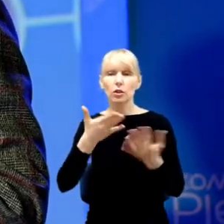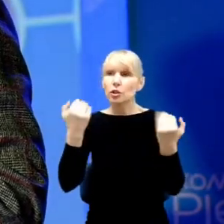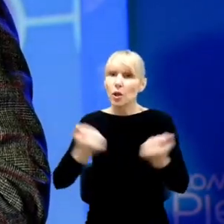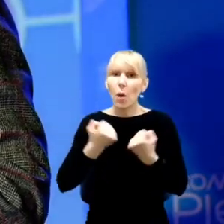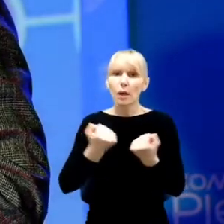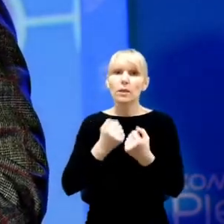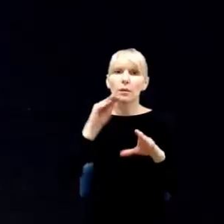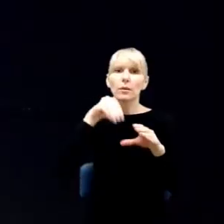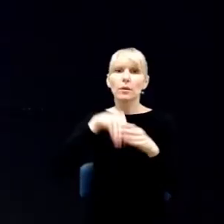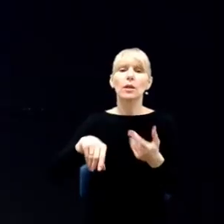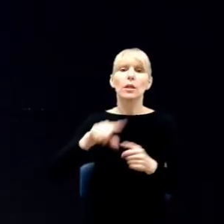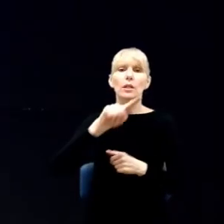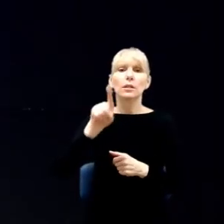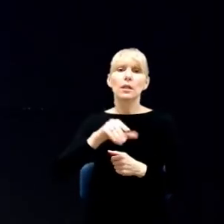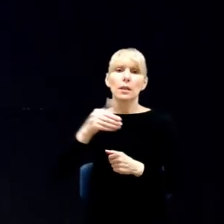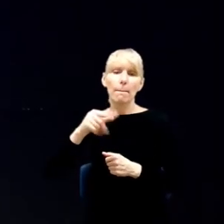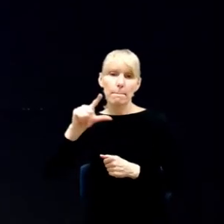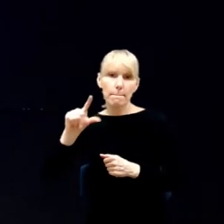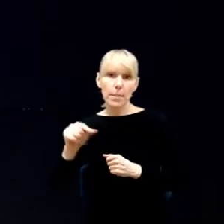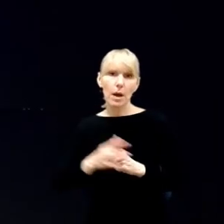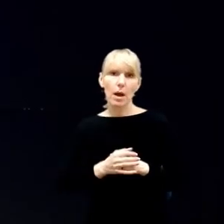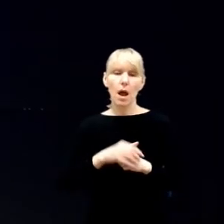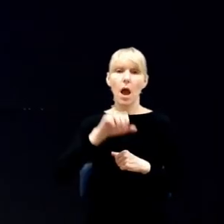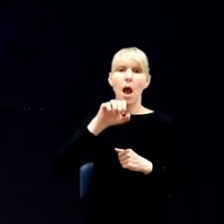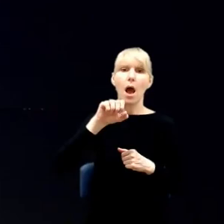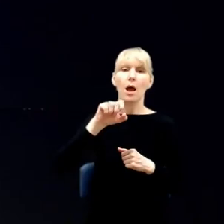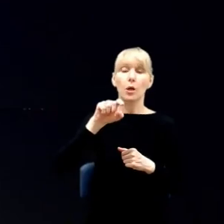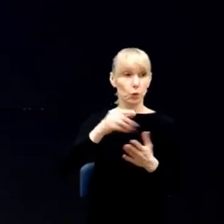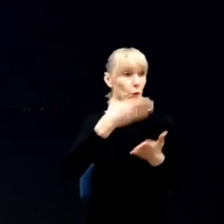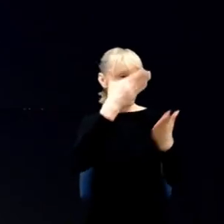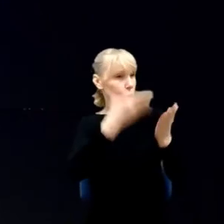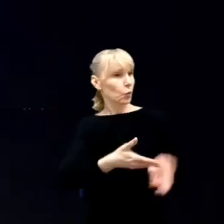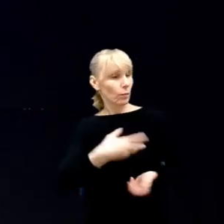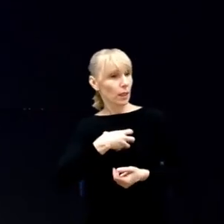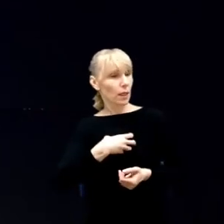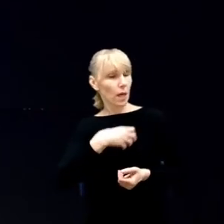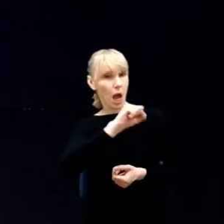O tym Pan dyrektor Aulak już też powiedział. Nie, żebyśmy mieli coś przeciwko metropolią.